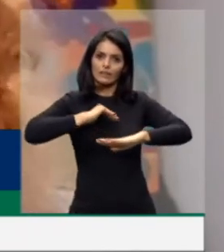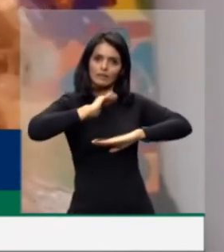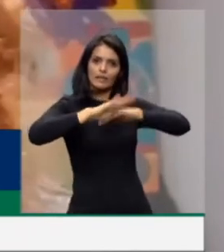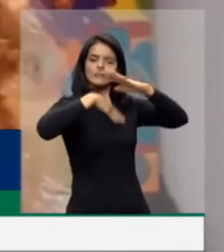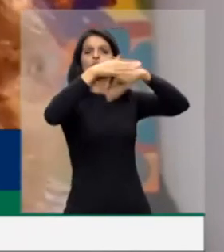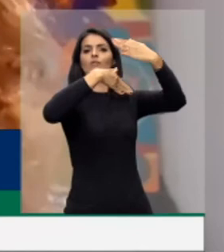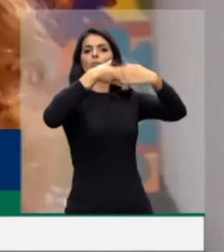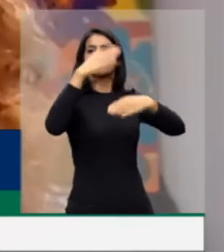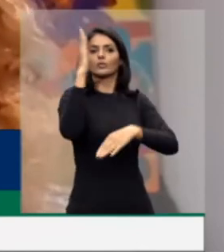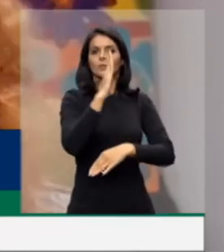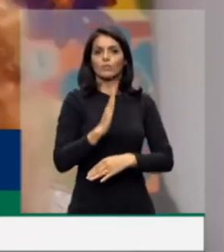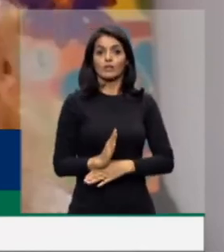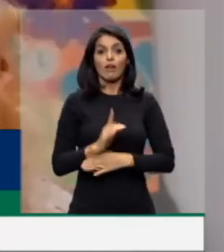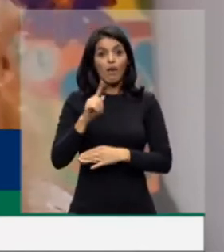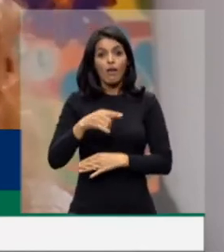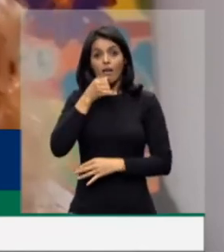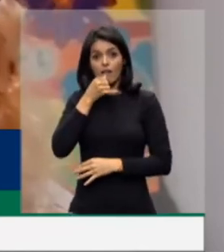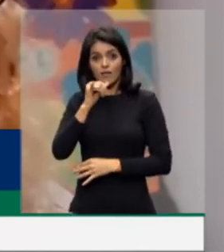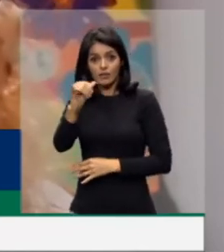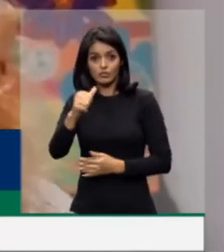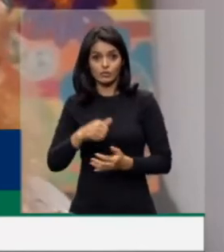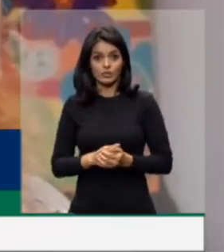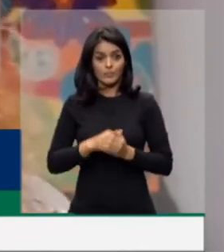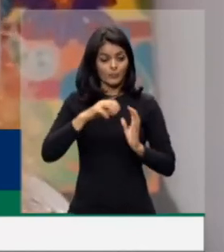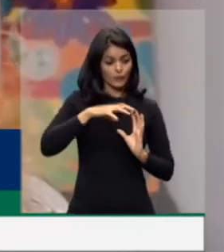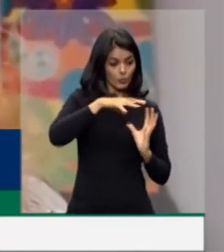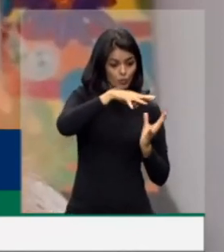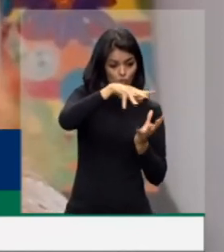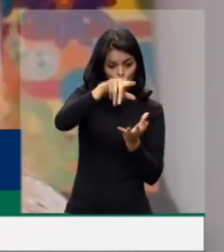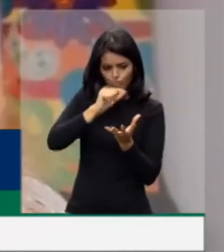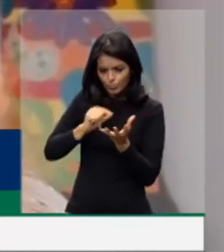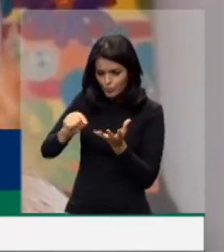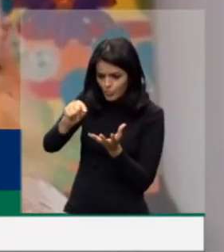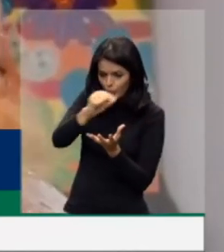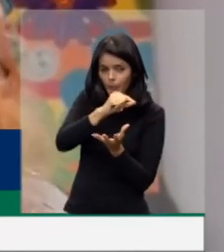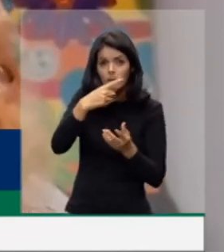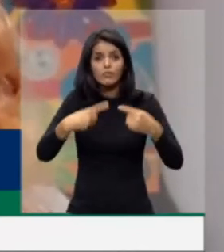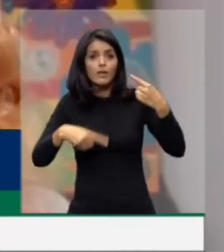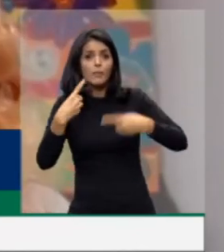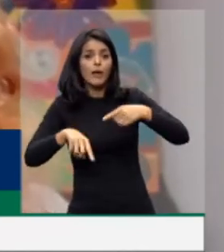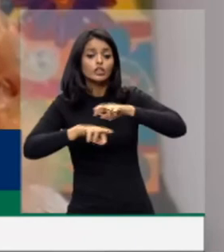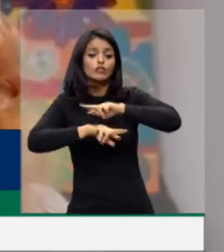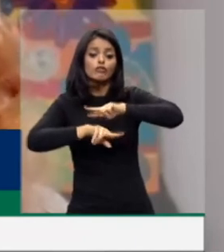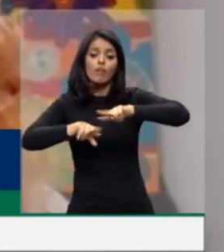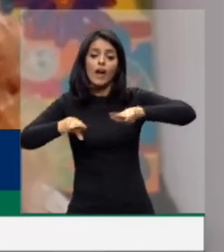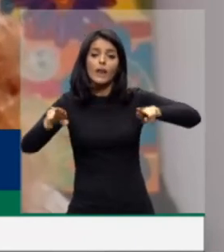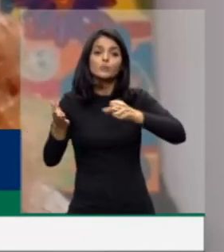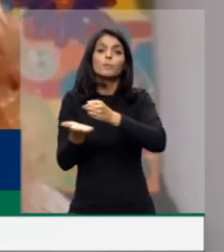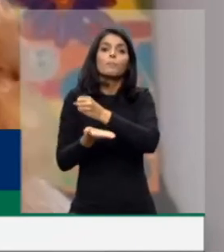OCORREU NO AMAPÁDEVERIA CHAMAR NOSSA ATENÇÃO PARA QUE CUIDÁSSEMOS DO SETOR ELÉTRICO, QUE FAZ PA ET DO DESENVOLVIMENTO REGIONAL E